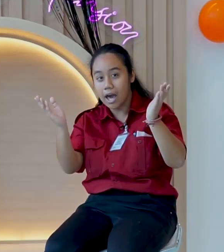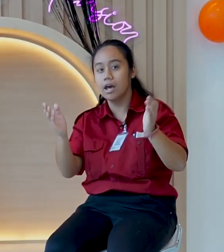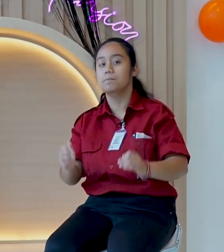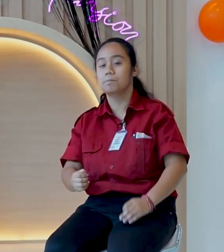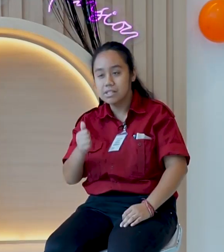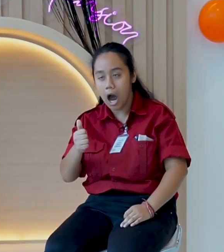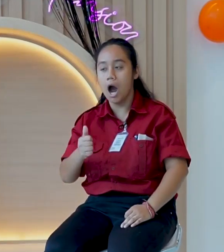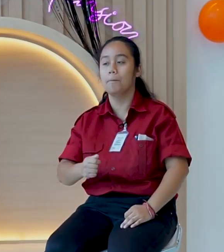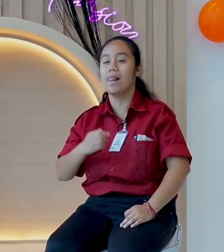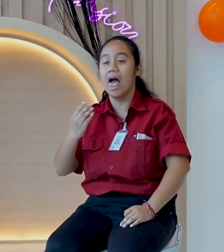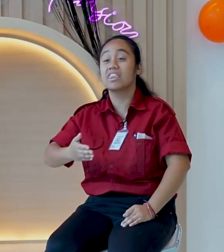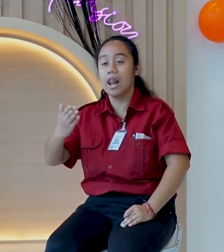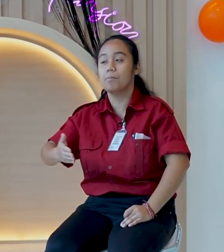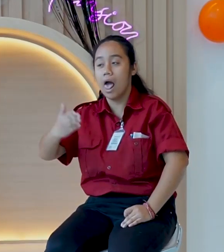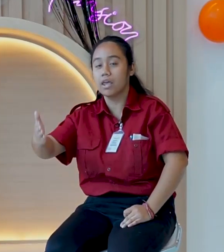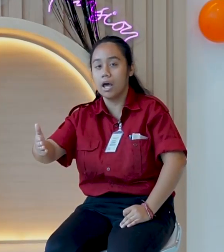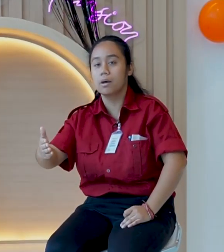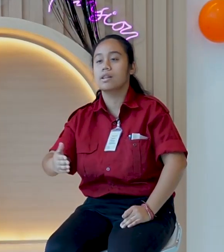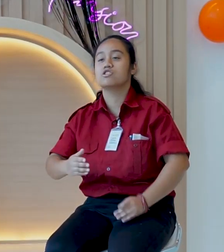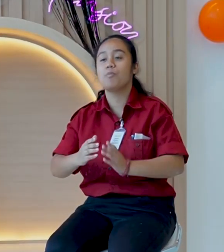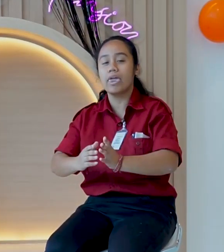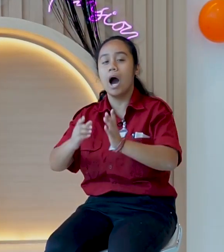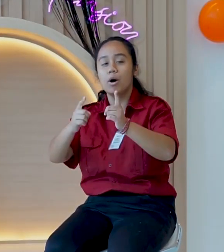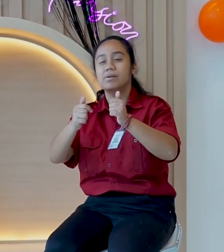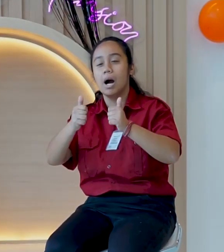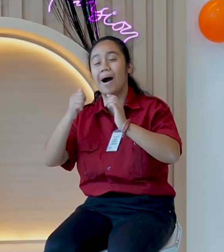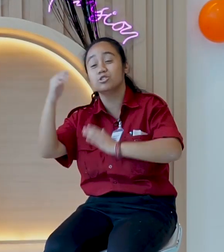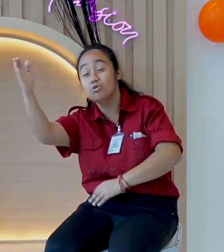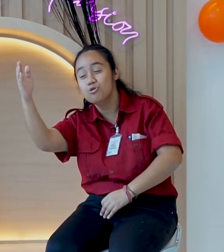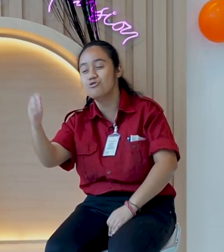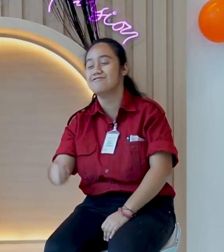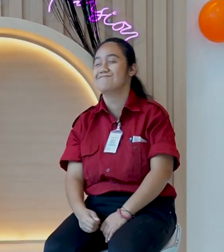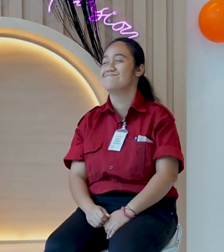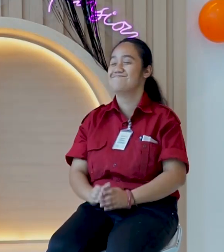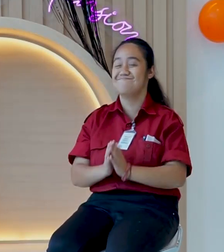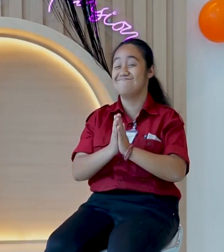Kalian juga belajar ya, kita bisa maju bersama.